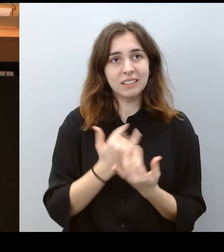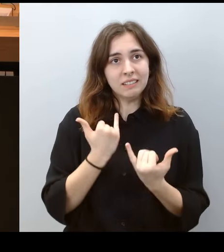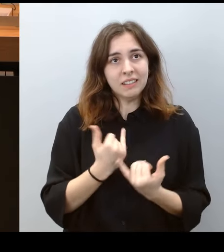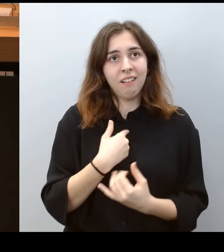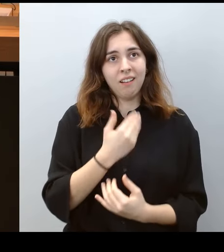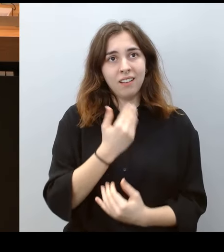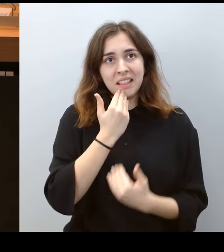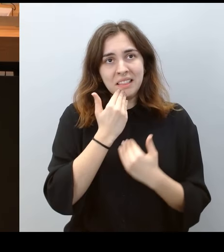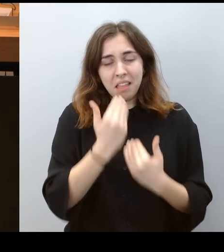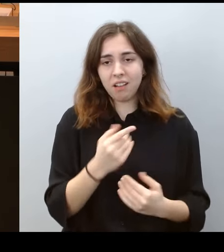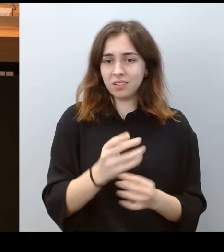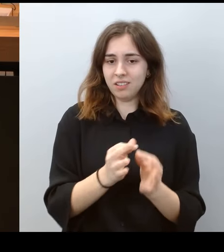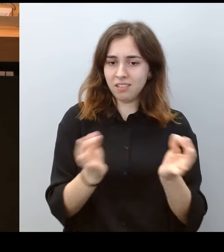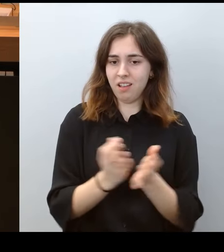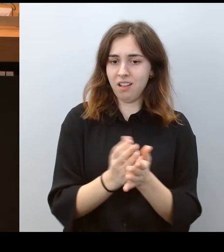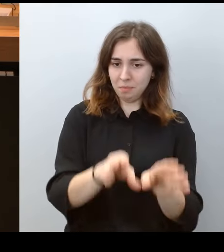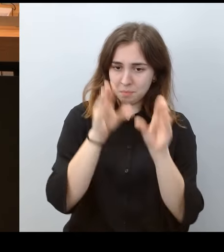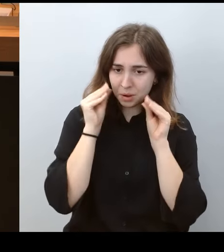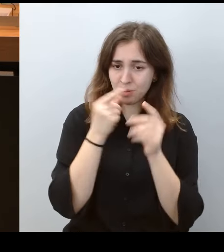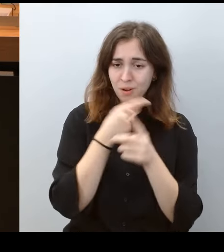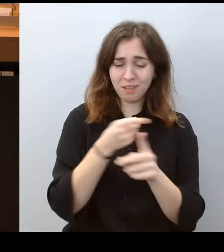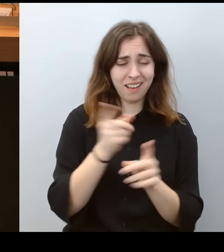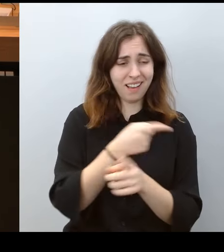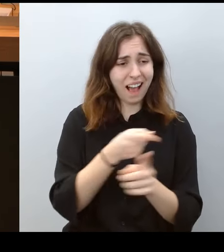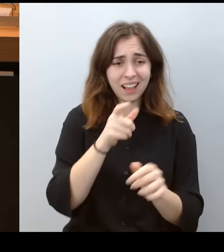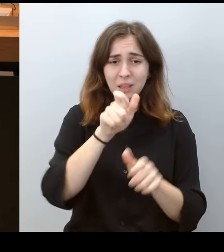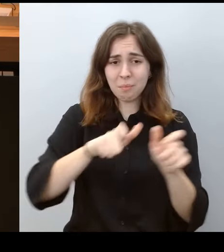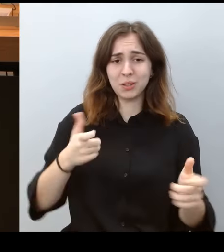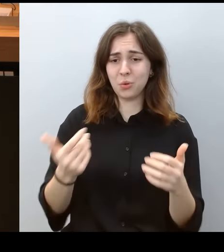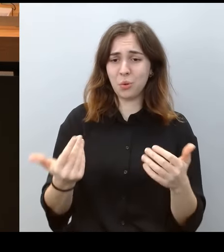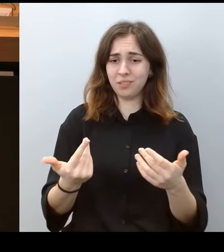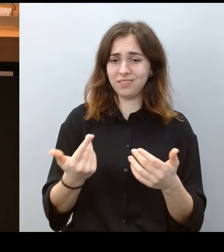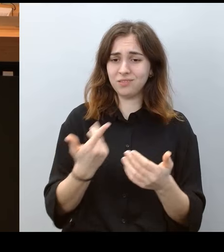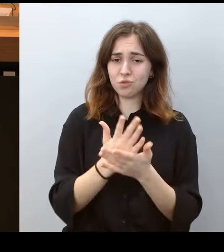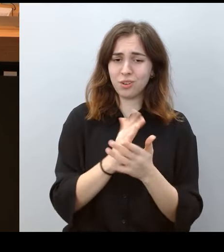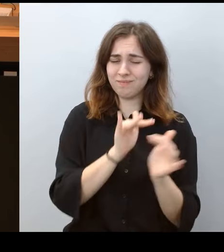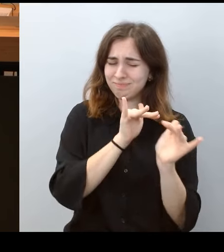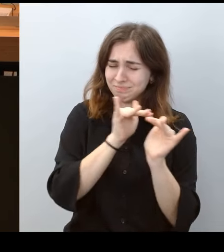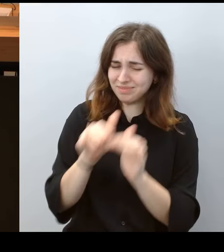der Fahrgäste. Diese Menschen die sich nicht mehr kennen und alle in dem Moment nur zufällig